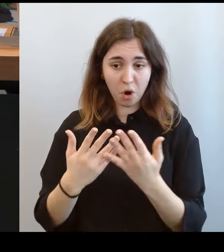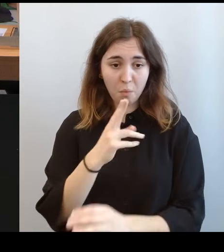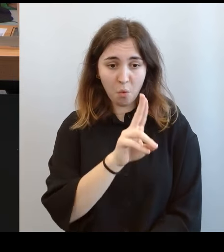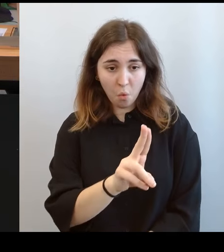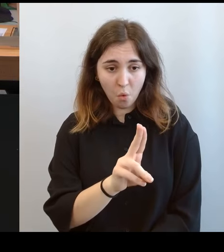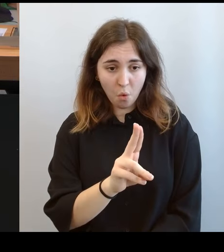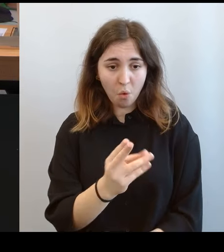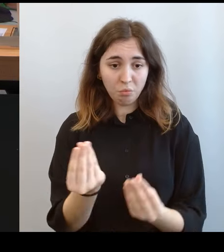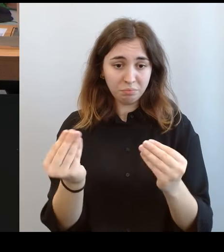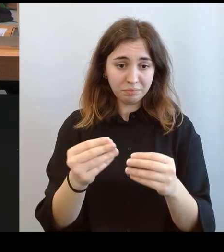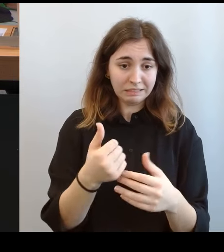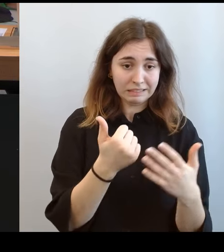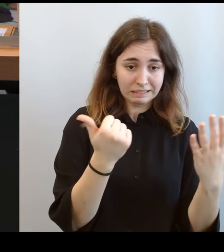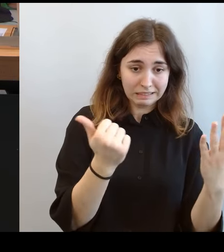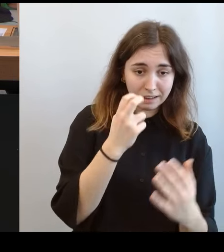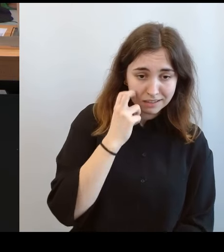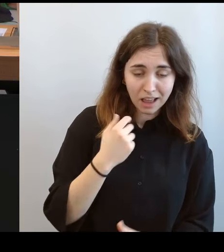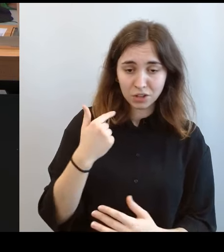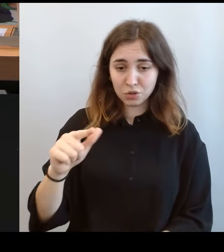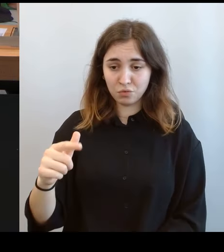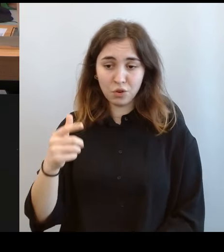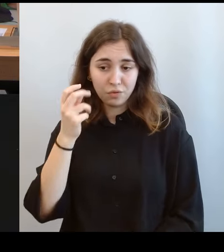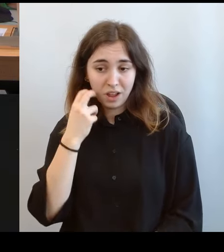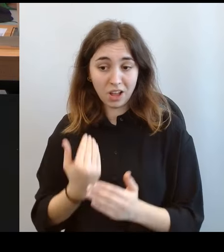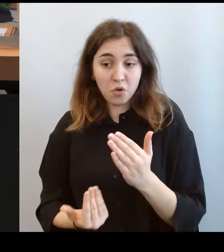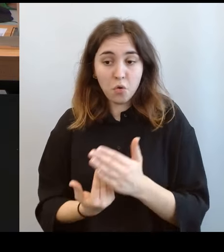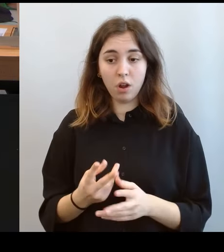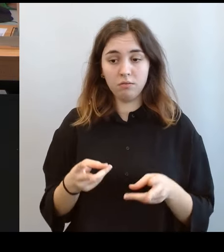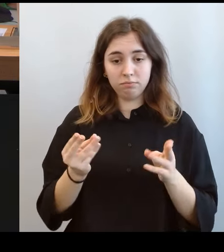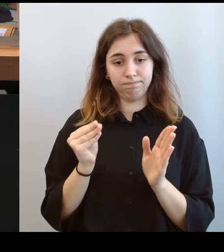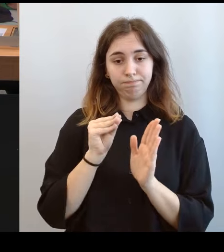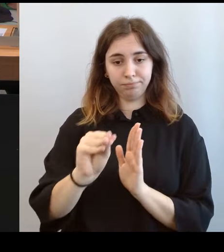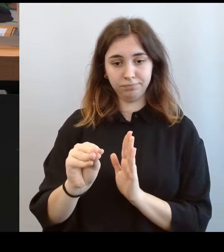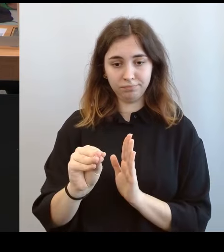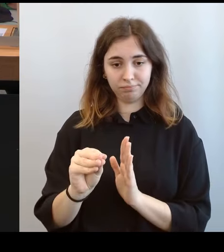Das hat auch die Patientenvertretung des Gemeinsamen Bundesausschusses so angeregt.